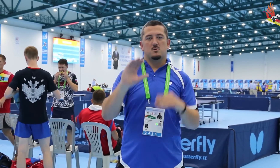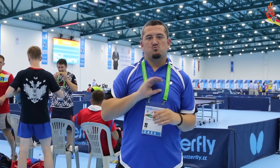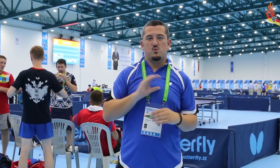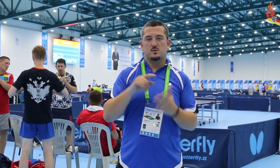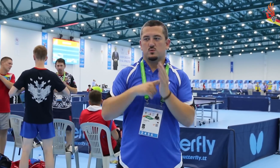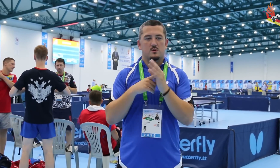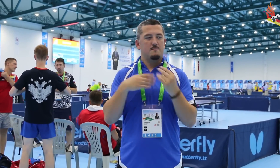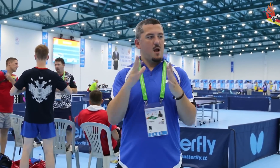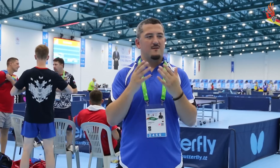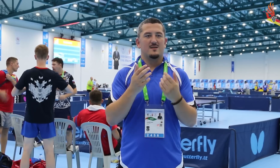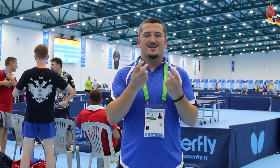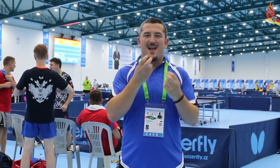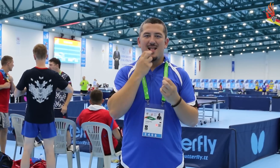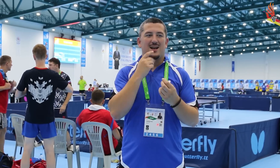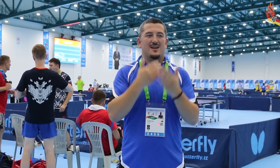Mit neuer Energie wollen sie wieder neu angreifen.